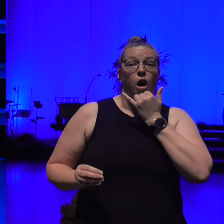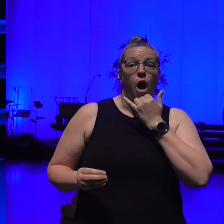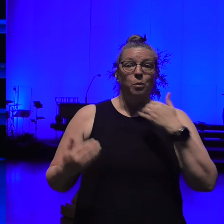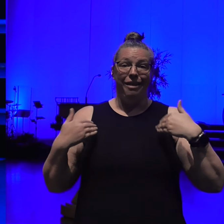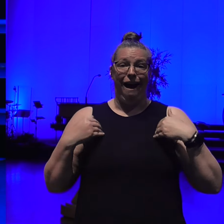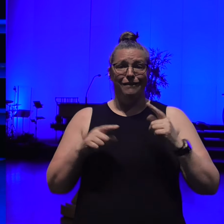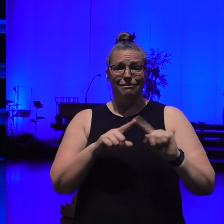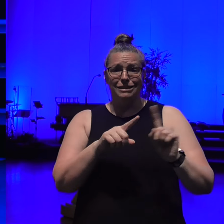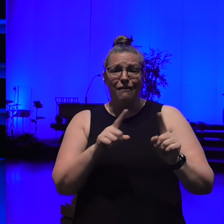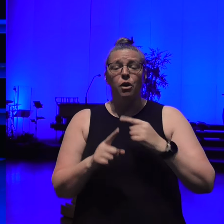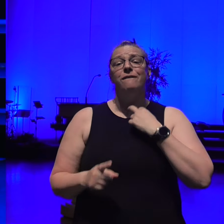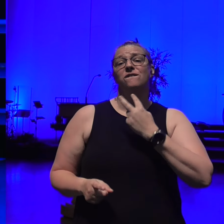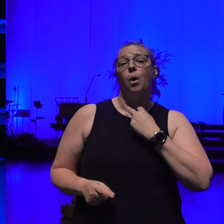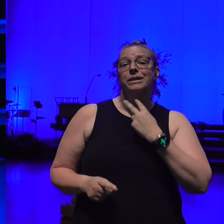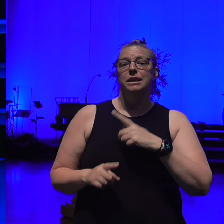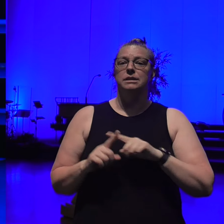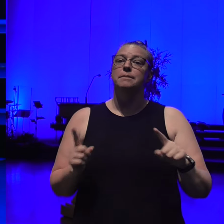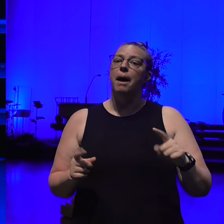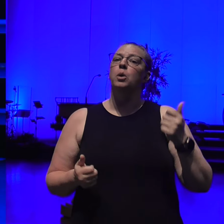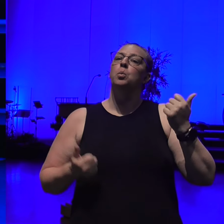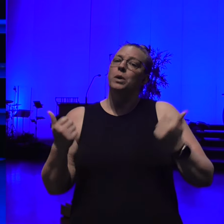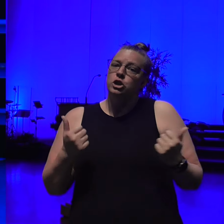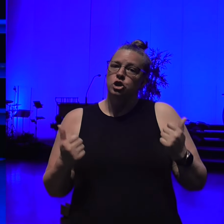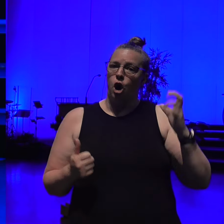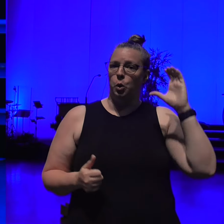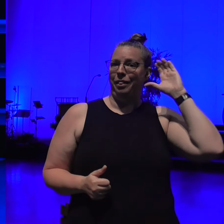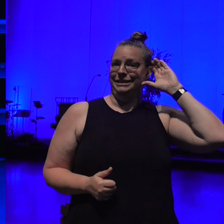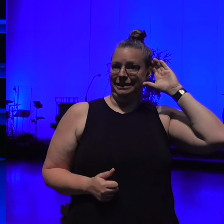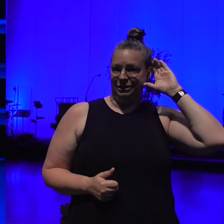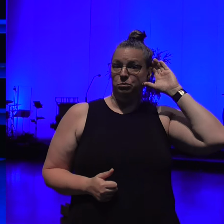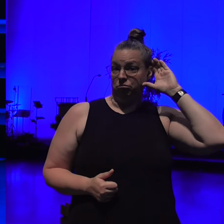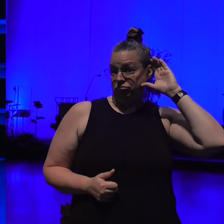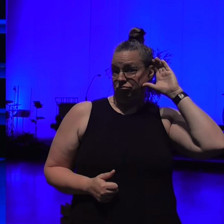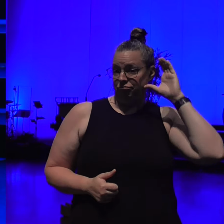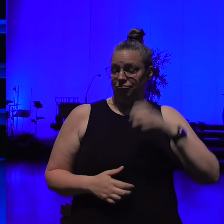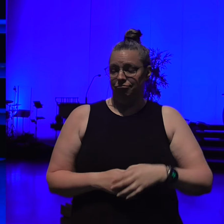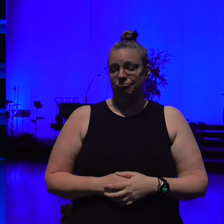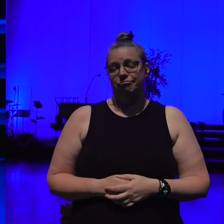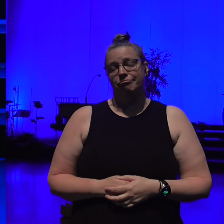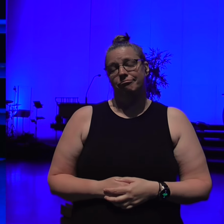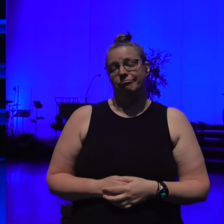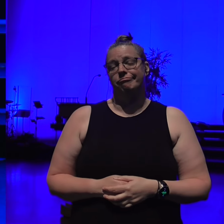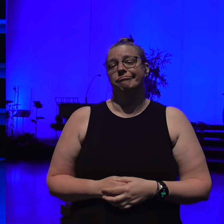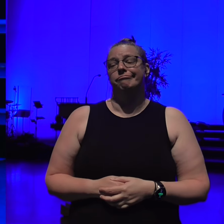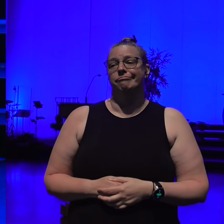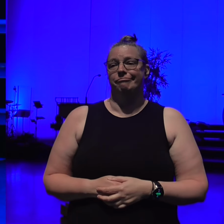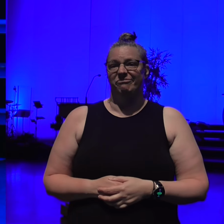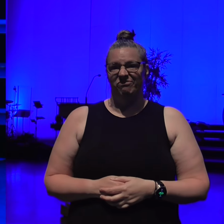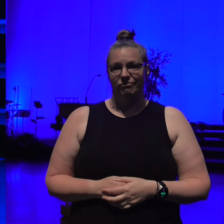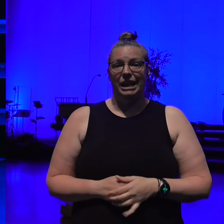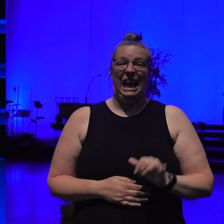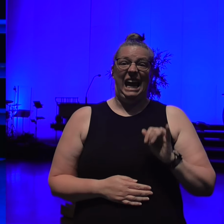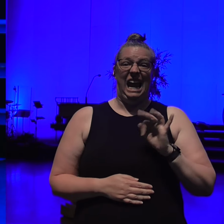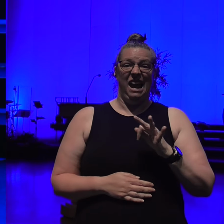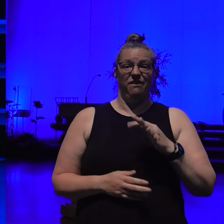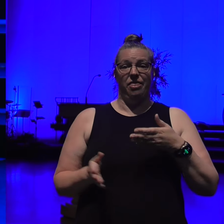de voces en tu cabeza Son las que estás escuchando las que te llevan por mal camino o hacia